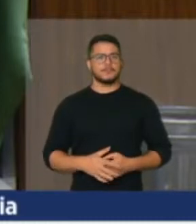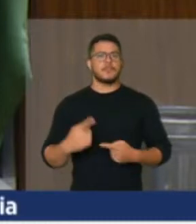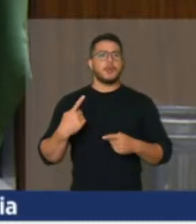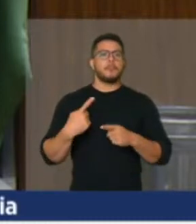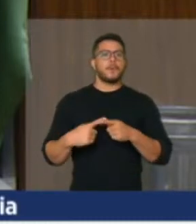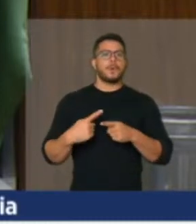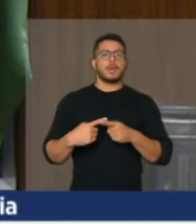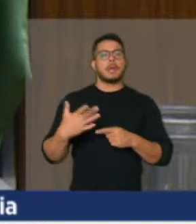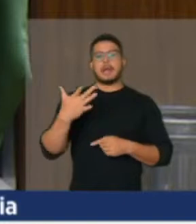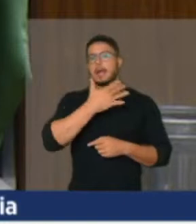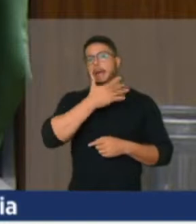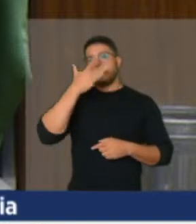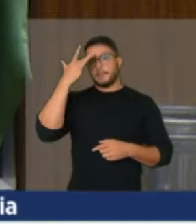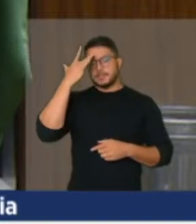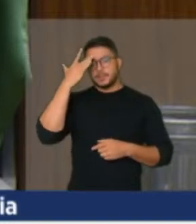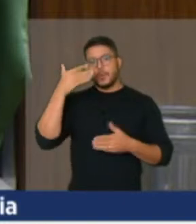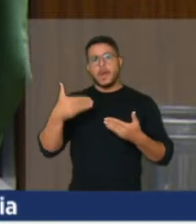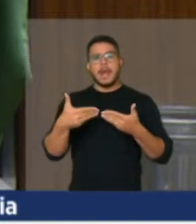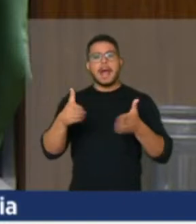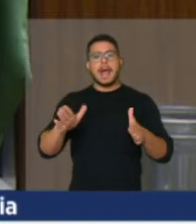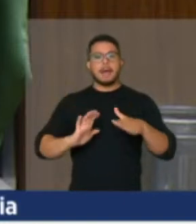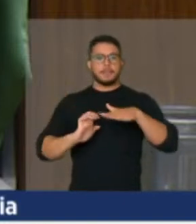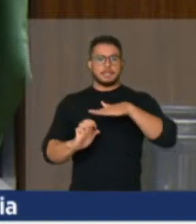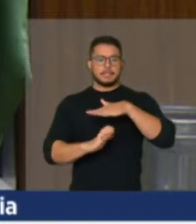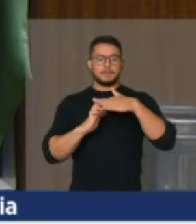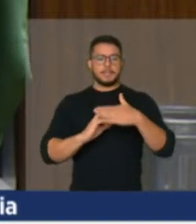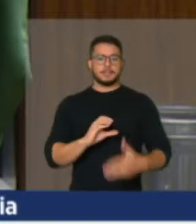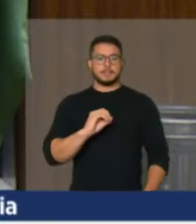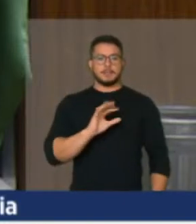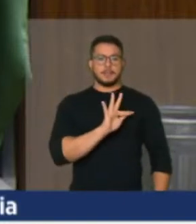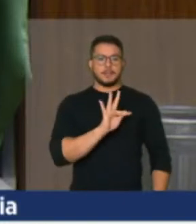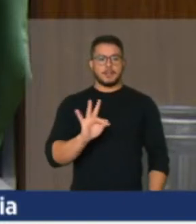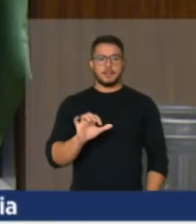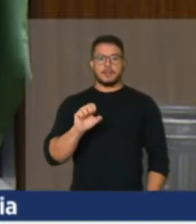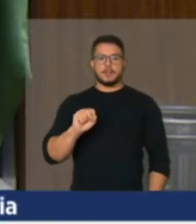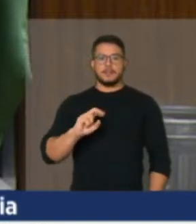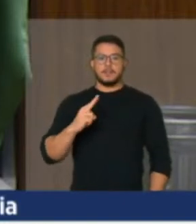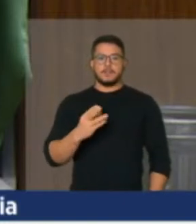AQUI DO MEU... GRANDE AMIGO DEPUTADO ELIAS VAZ DO PSB.